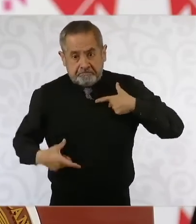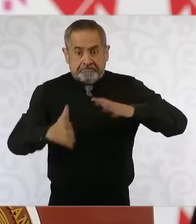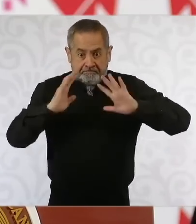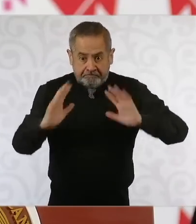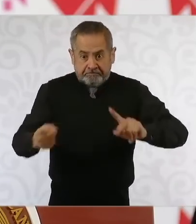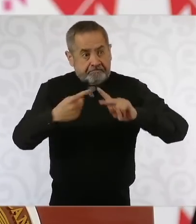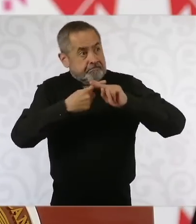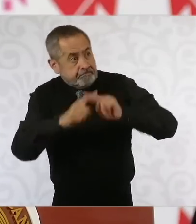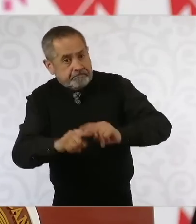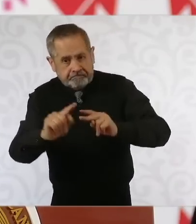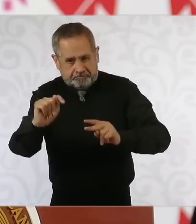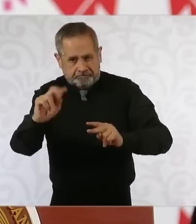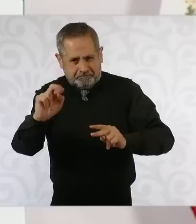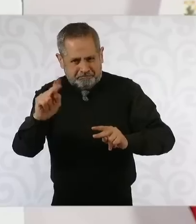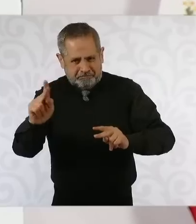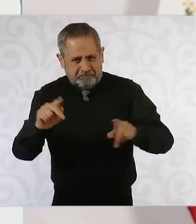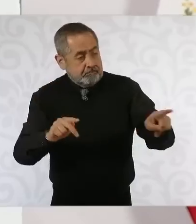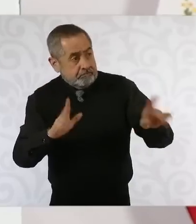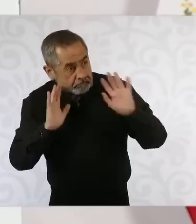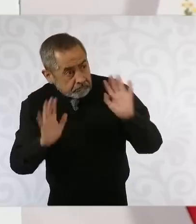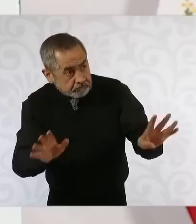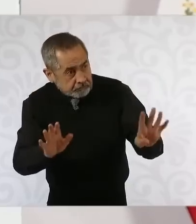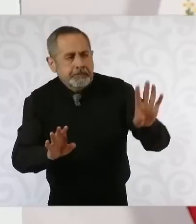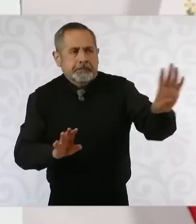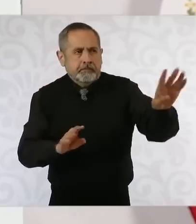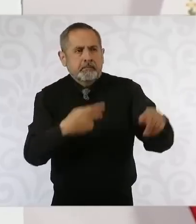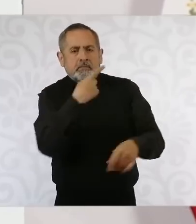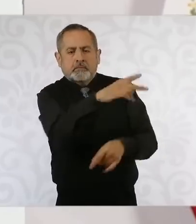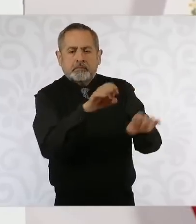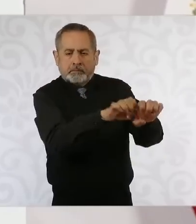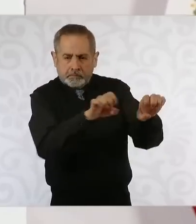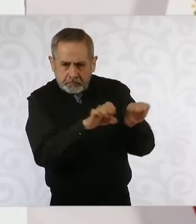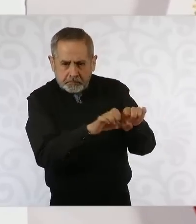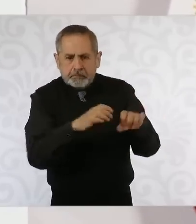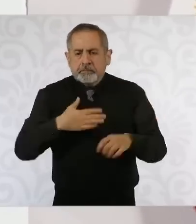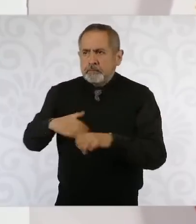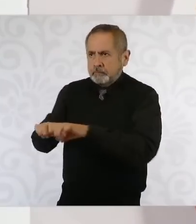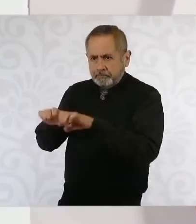distintas reuniones de los equipos y también en su momento si es necesario pues una reunión